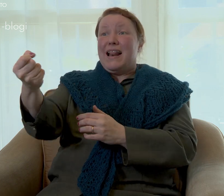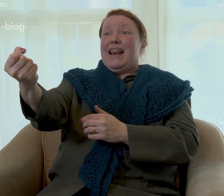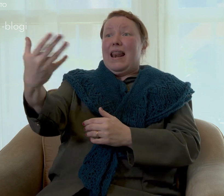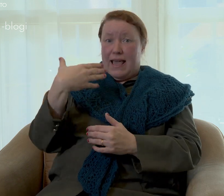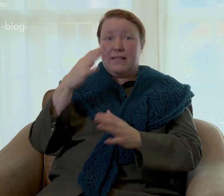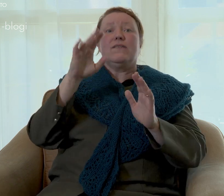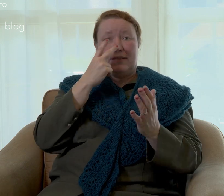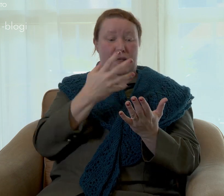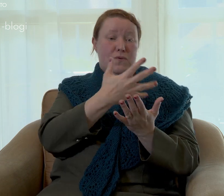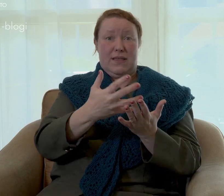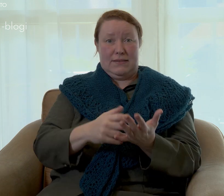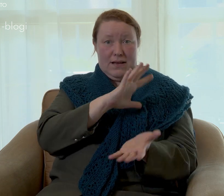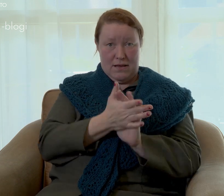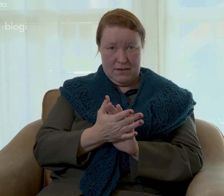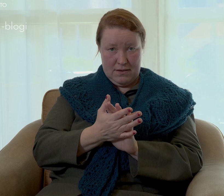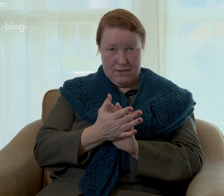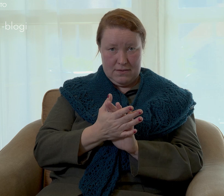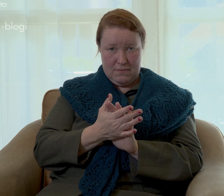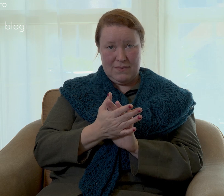jolloin viesti tulee kokonaisuudessaan kerralla näkyviin.